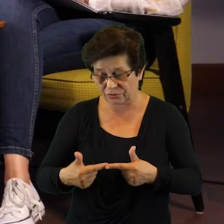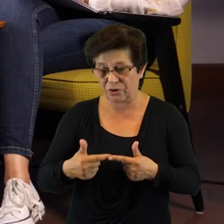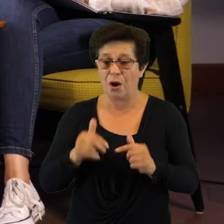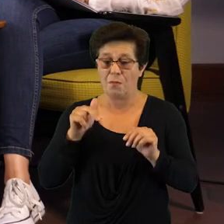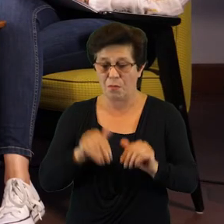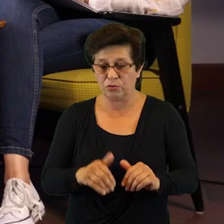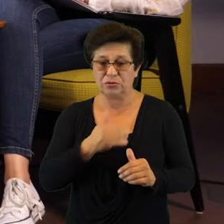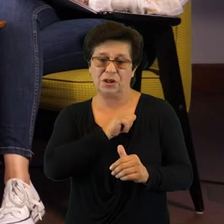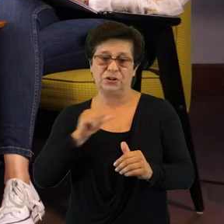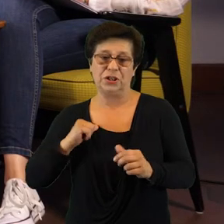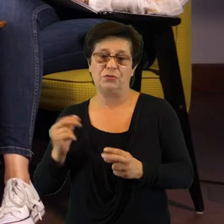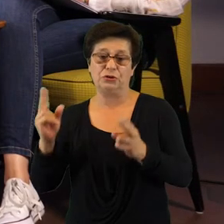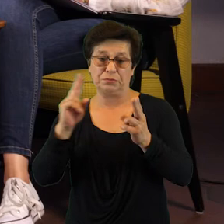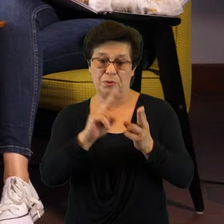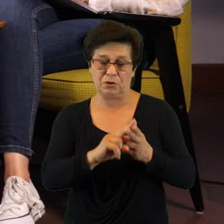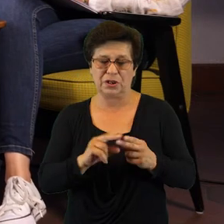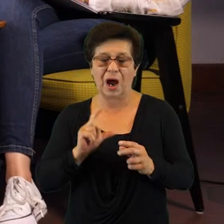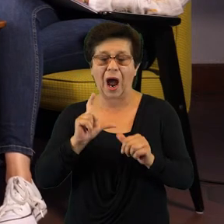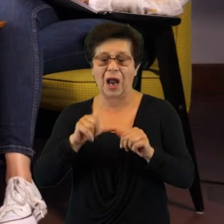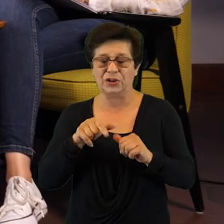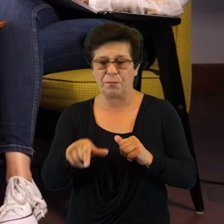To wszystko oczywiście za opłatą, nie pamiętam cennika.